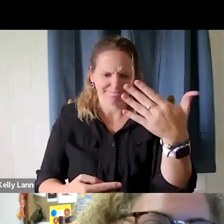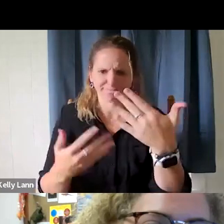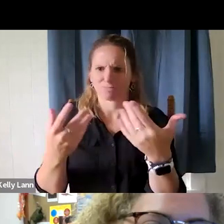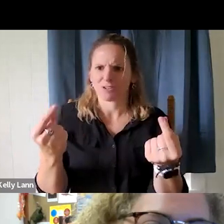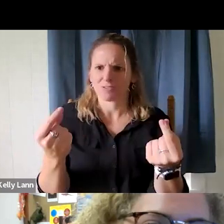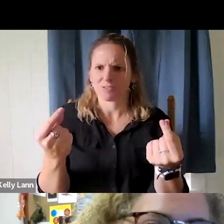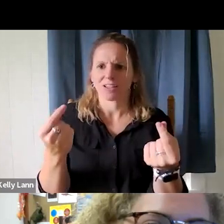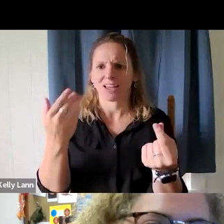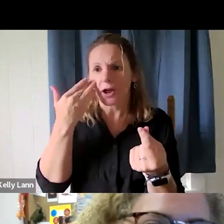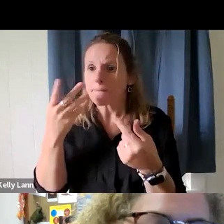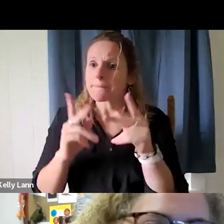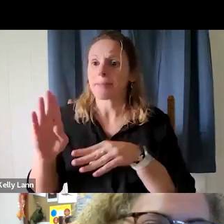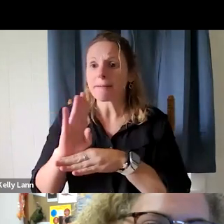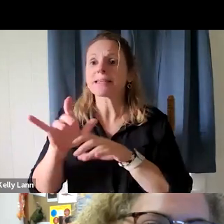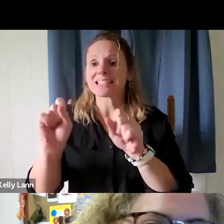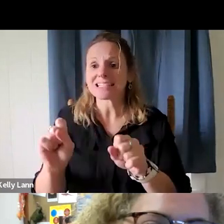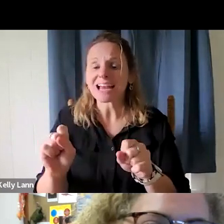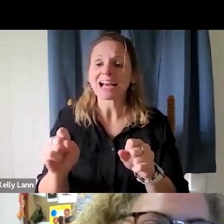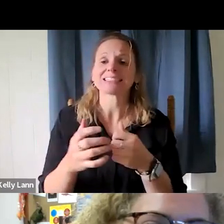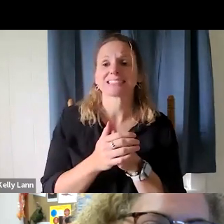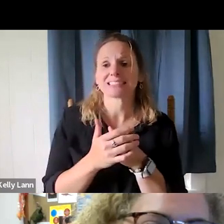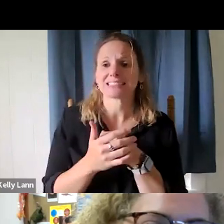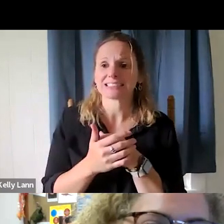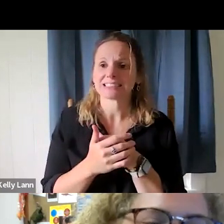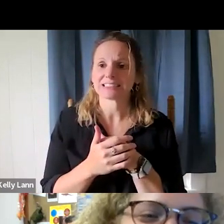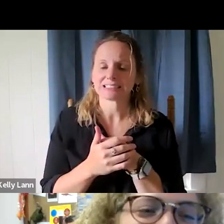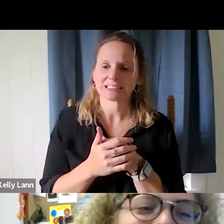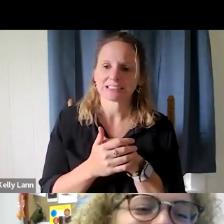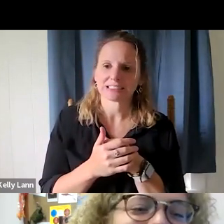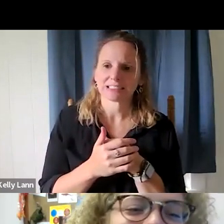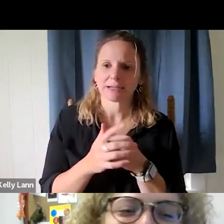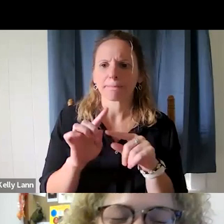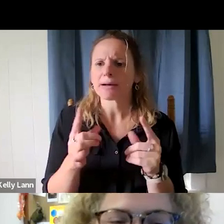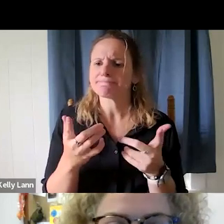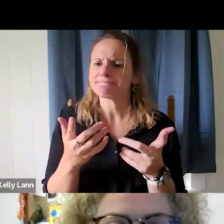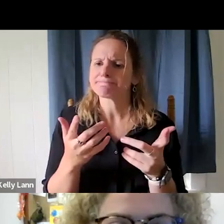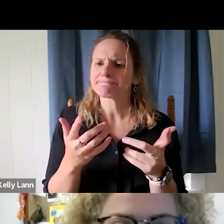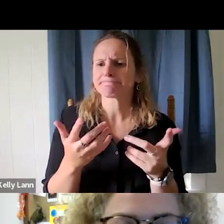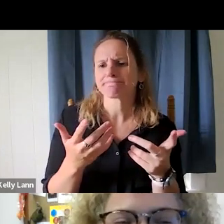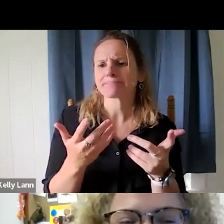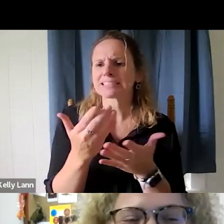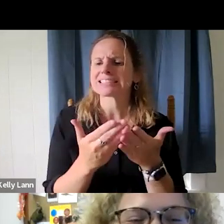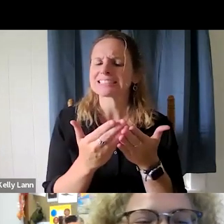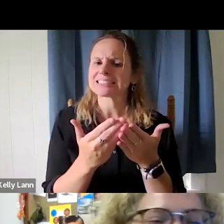lo ocupados que suelen estar los examinadores de la DDS? Llegaron un par de preguntas sobre la longitud de esta sección.